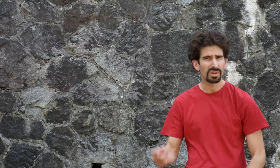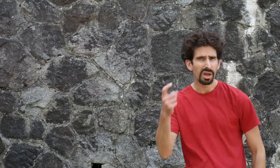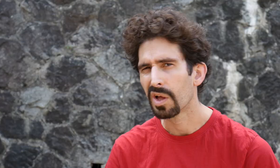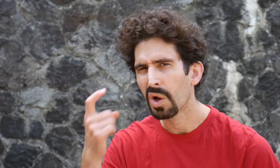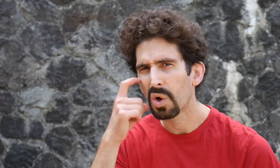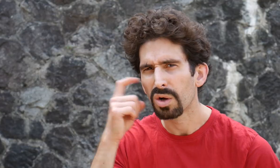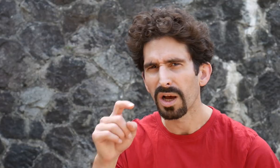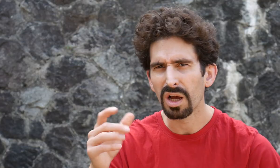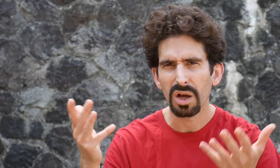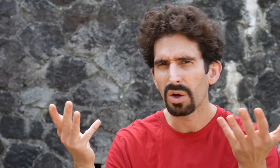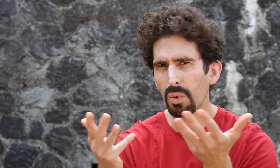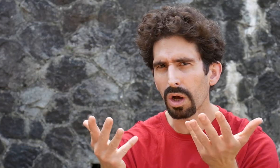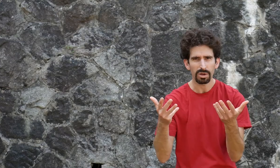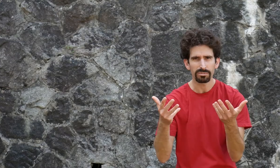Tu remarques quoi ?